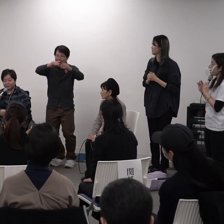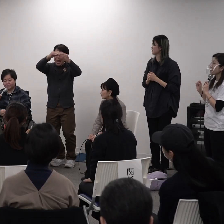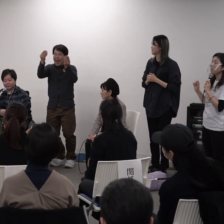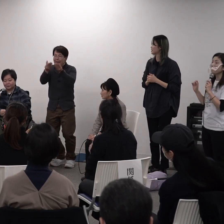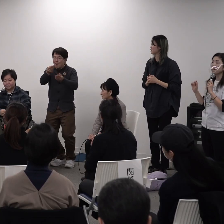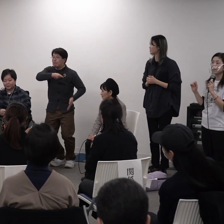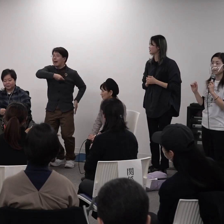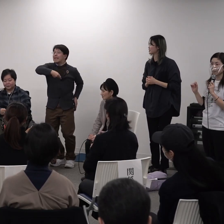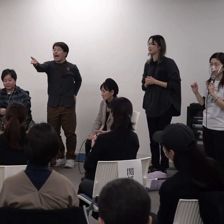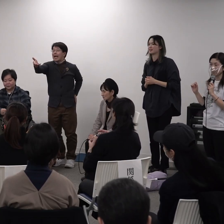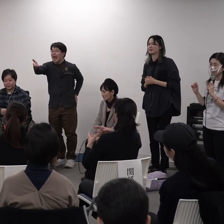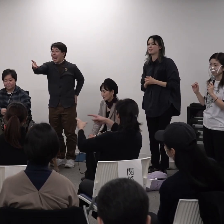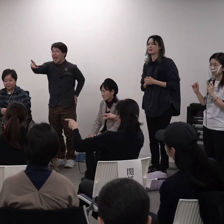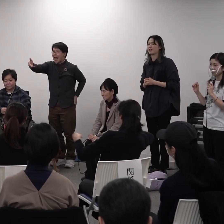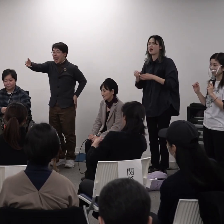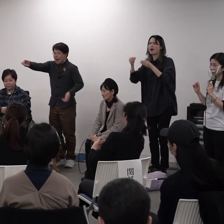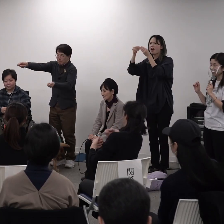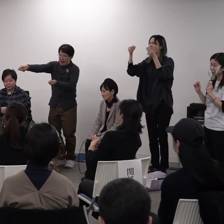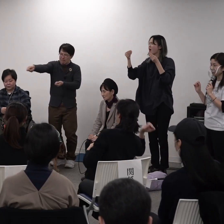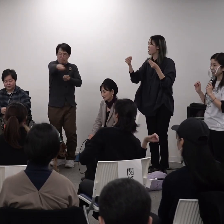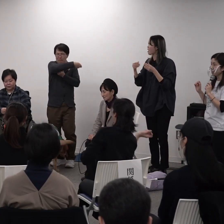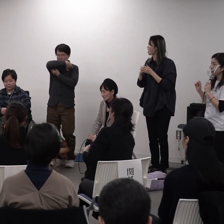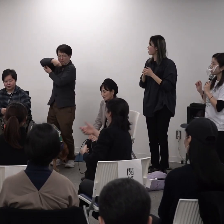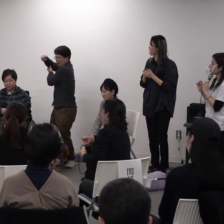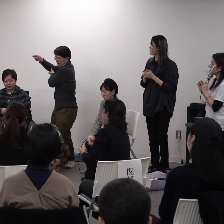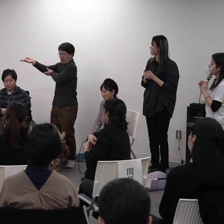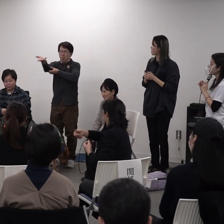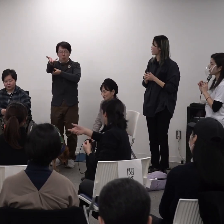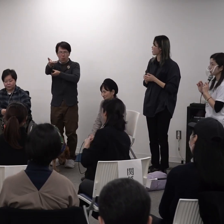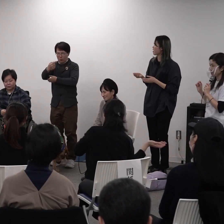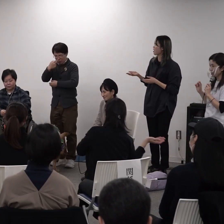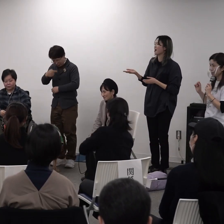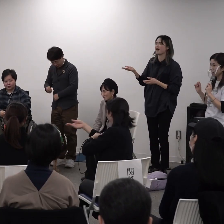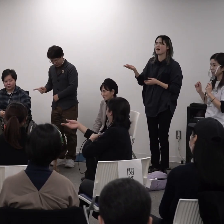橋爪）円盤投げ 円盤投げてたんだって すごいですよね